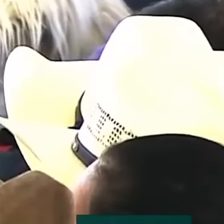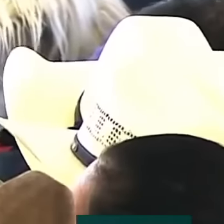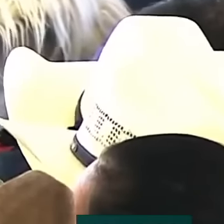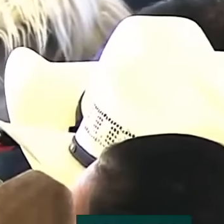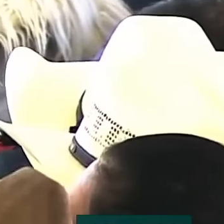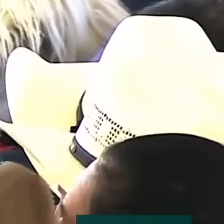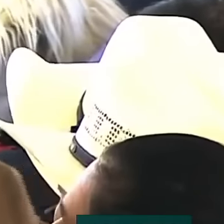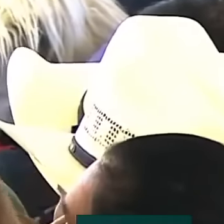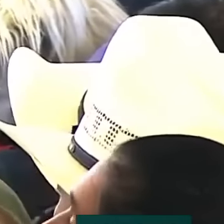indígenas